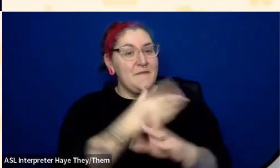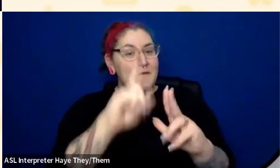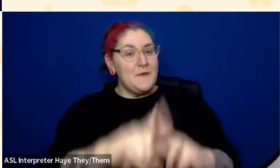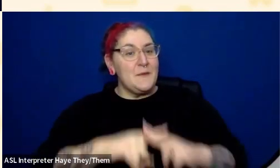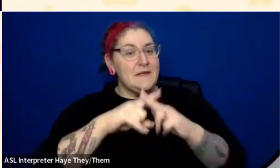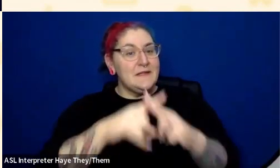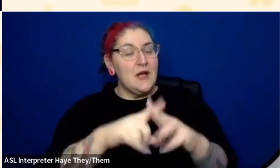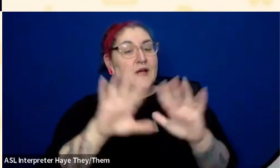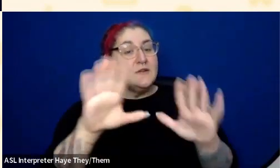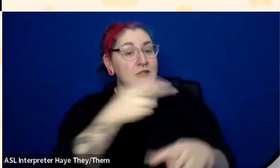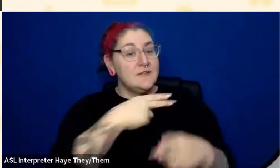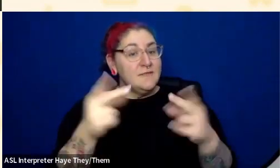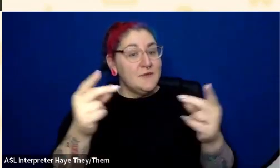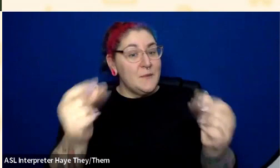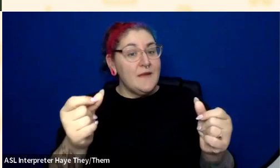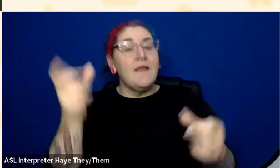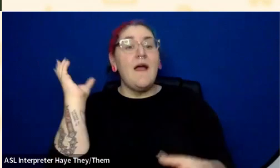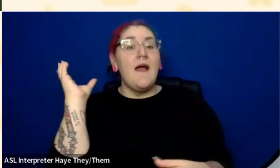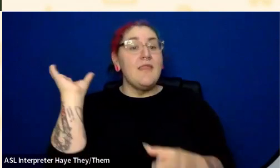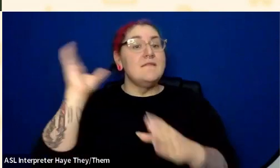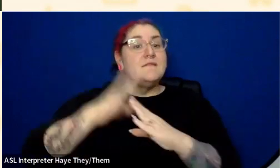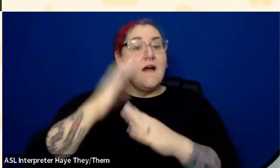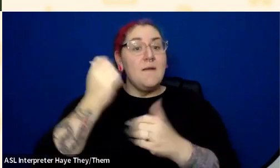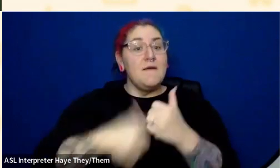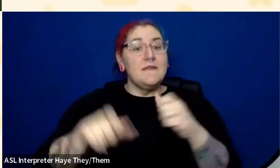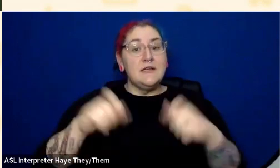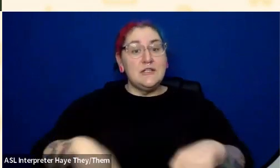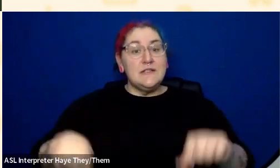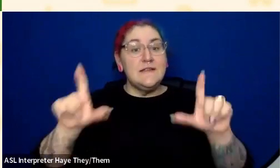estará mi identificador donde puedes encontrarme en la mayoría de los lugares.